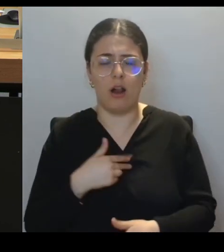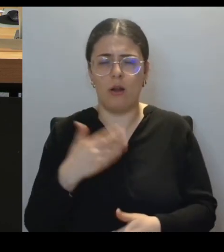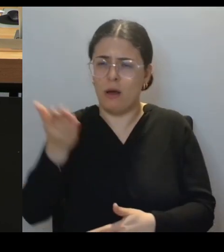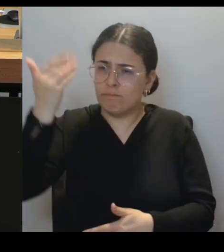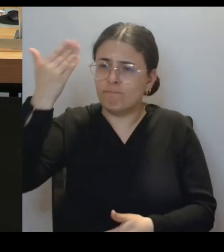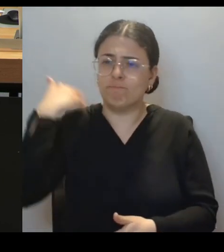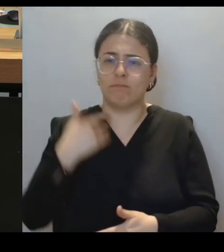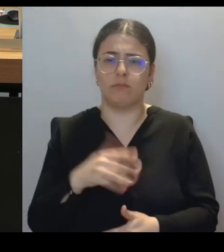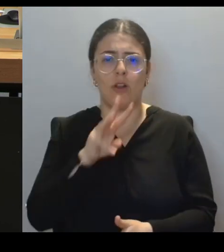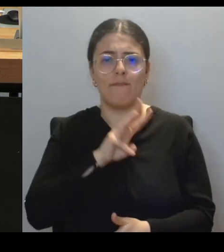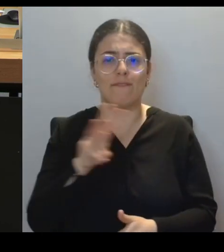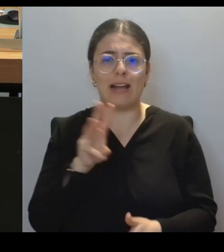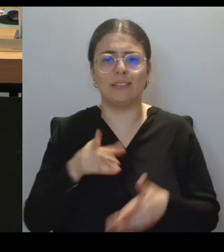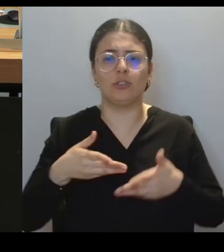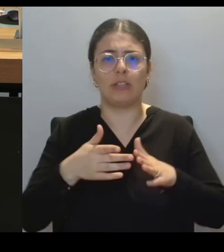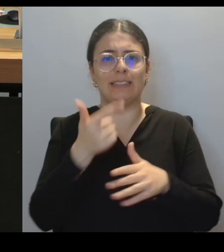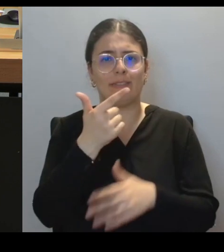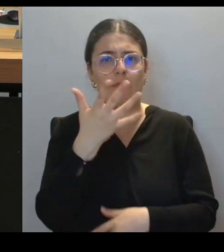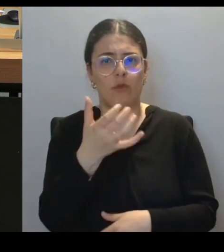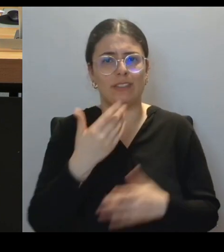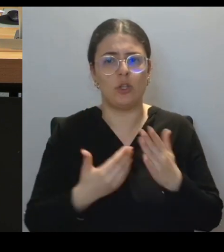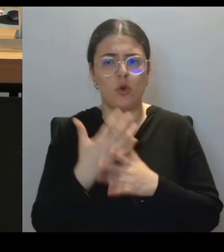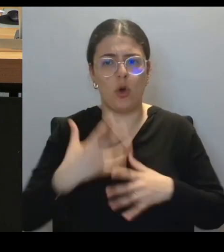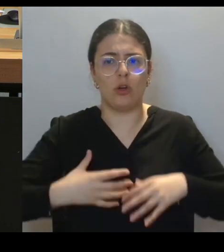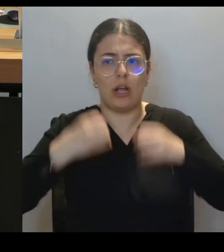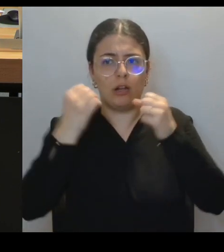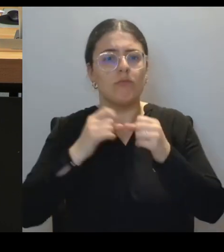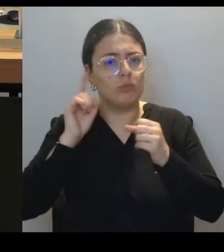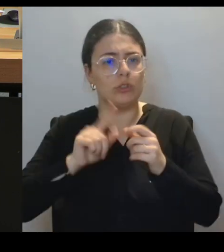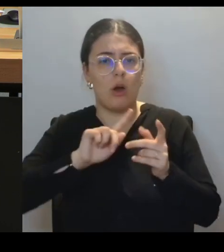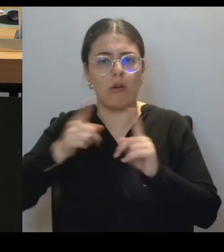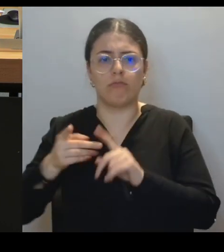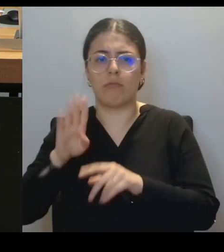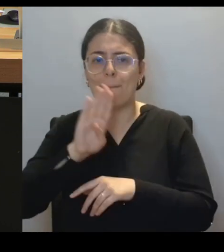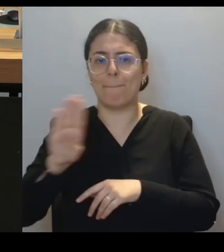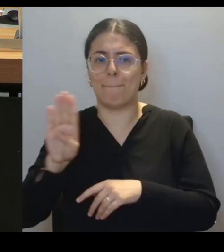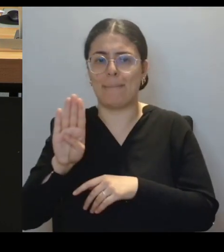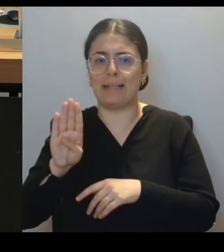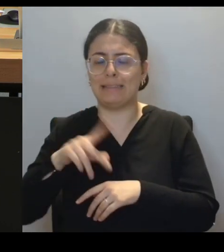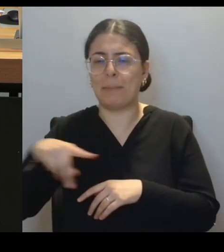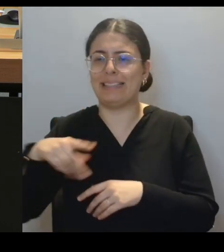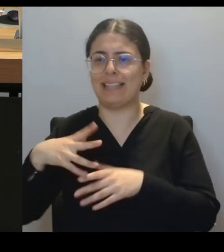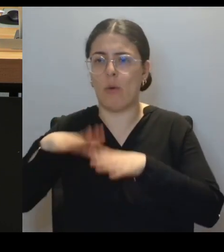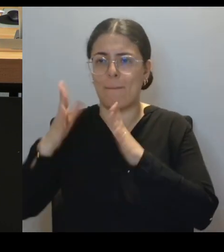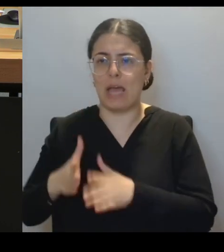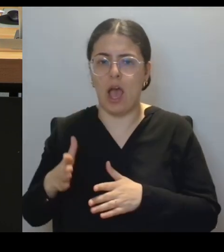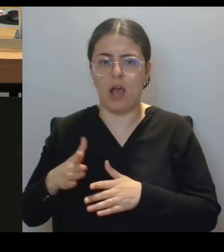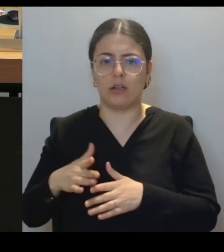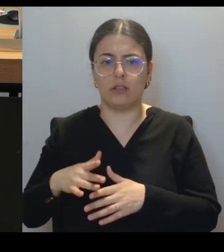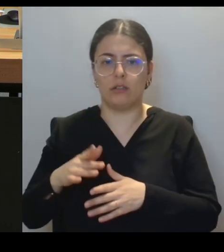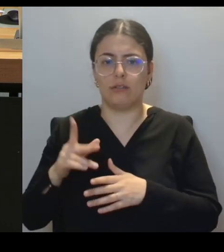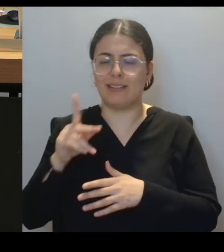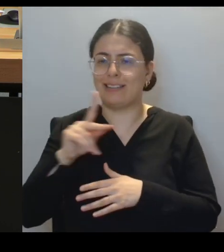Berg, in der Kastanienallee gelten. Denn genau wie andere Menschen brauchen auch queere Menschen ein Dach über dem Kopf. Und um nicht mehr